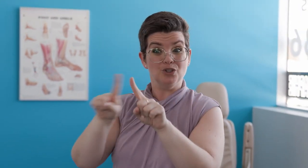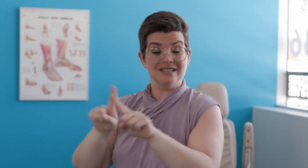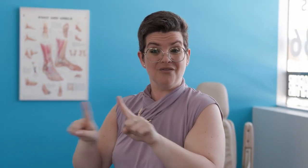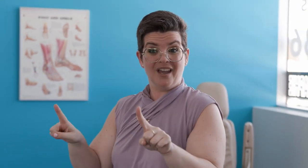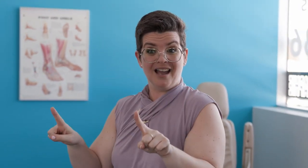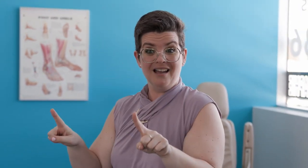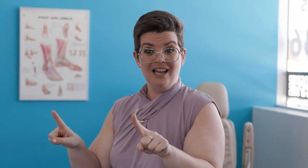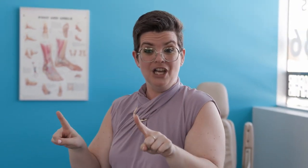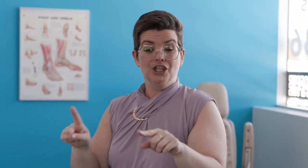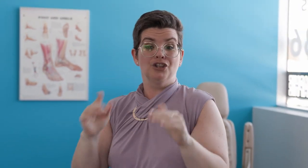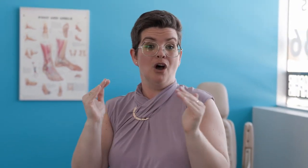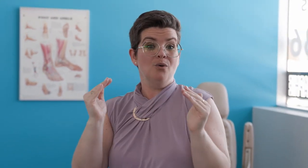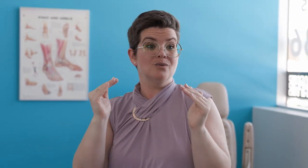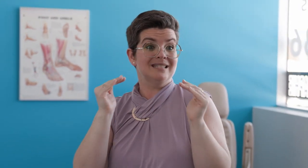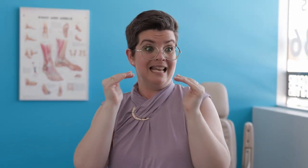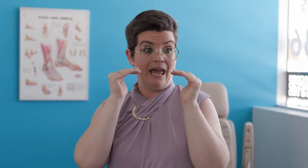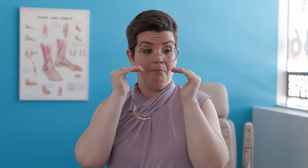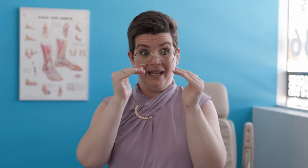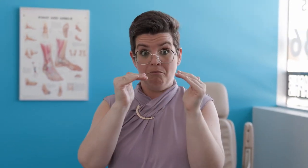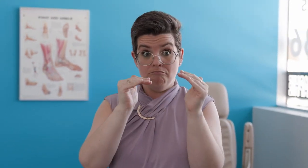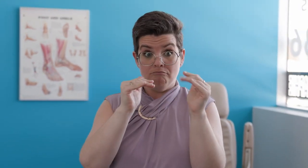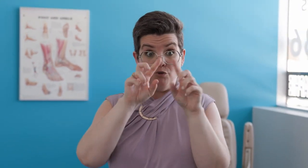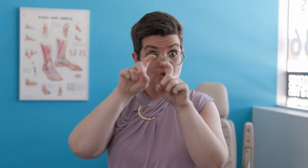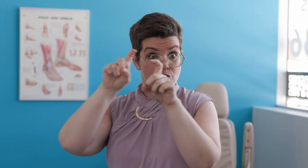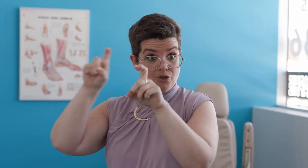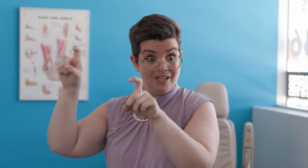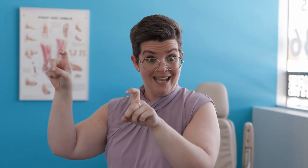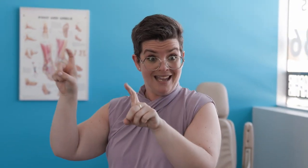sont tous différents. Donc, c'est le même sujet